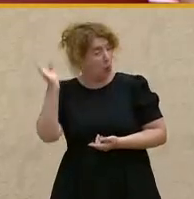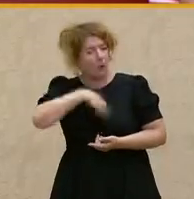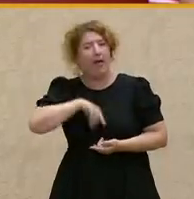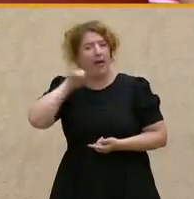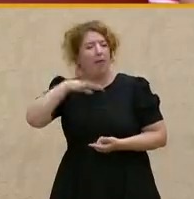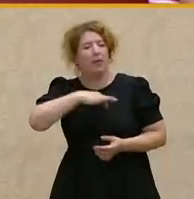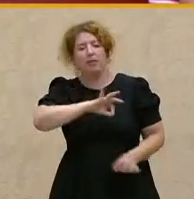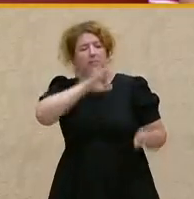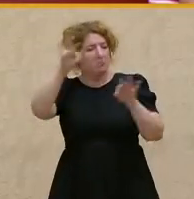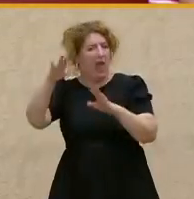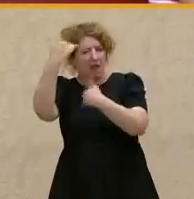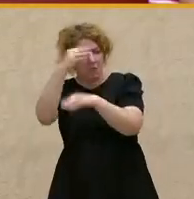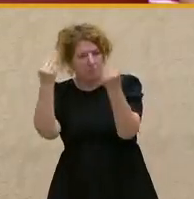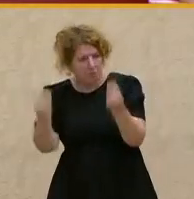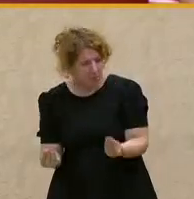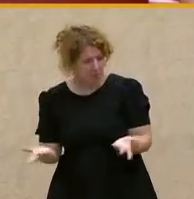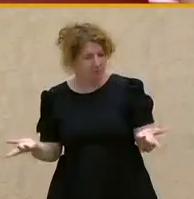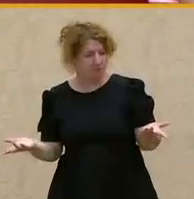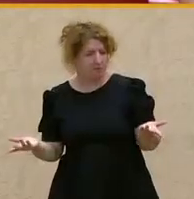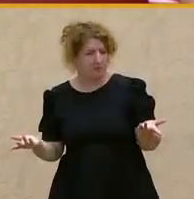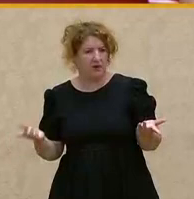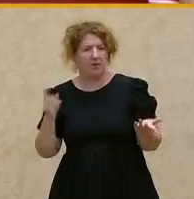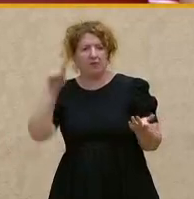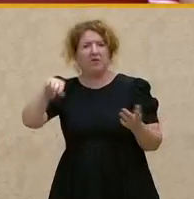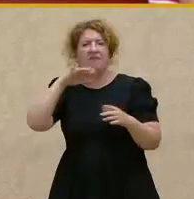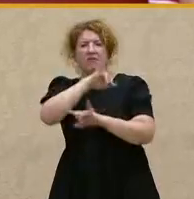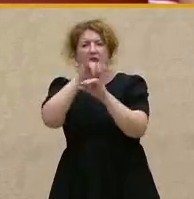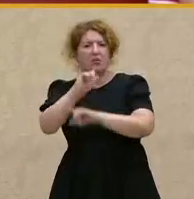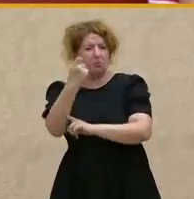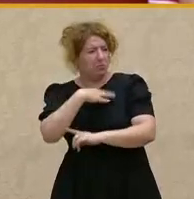estén atendidos y sobre todo sean felices, que eso es lo importante.